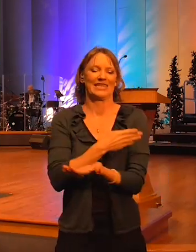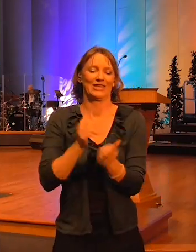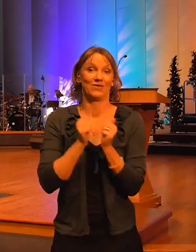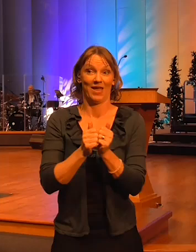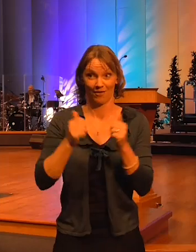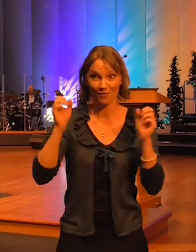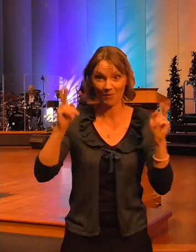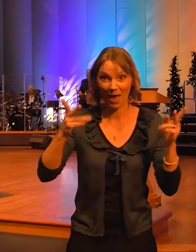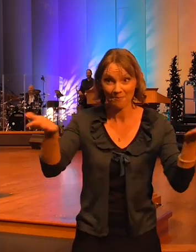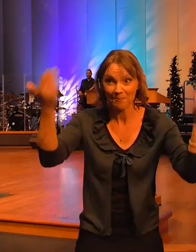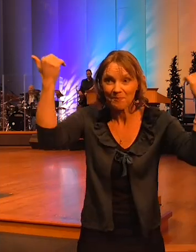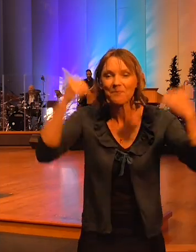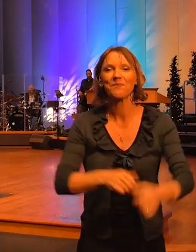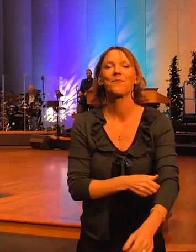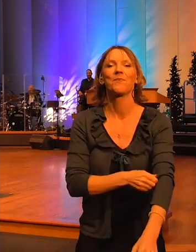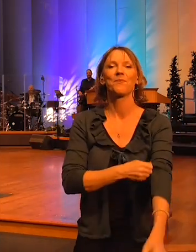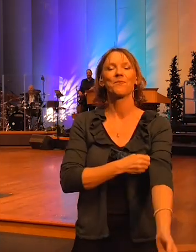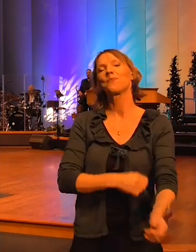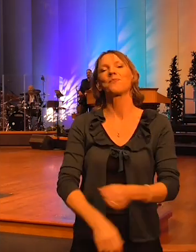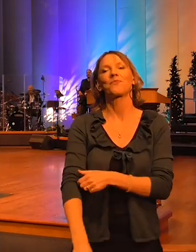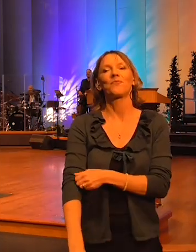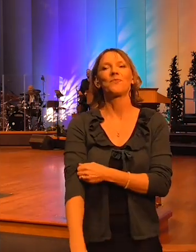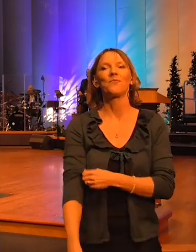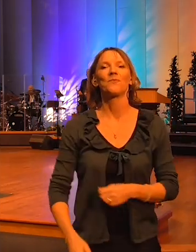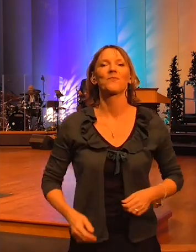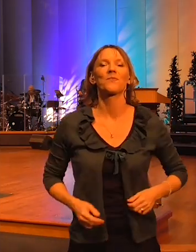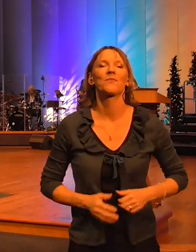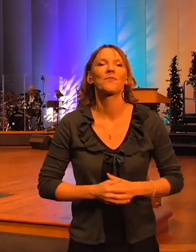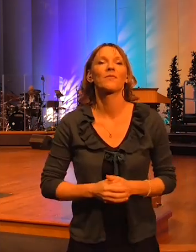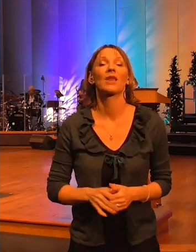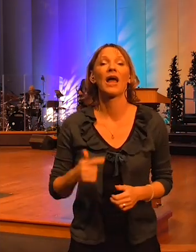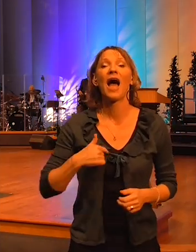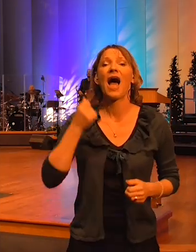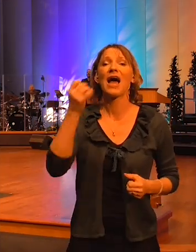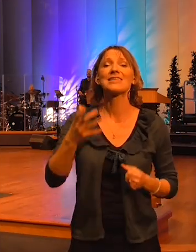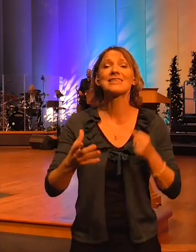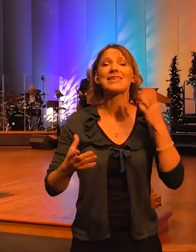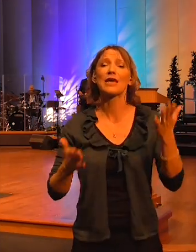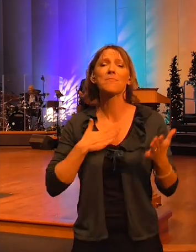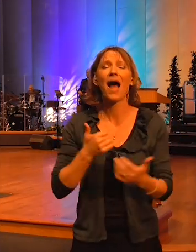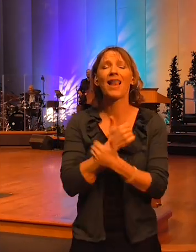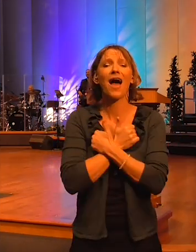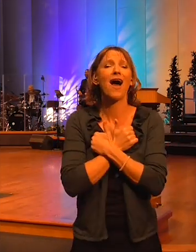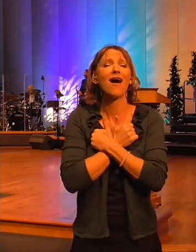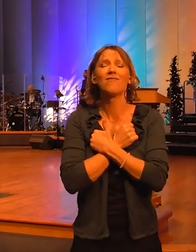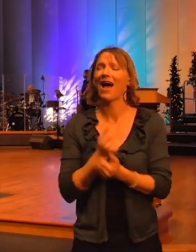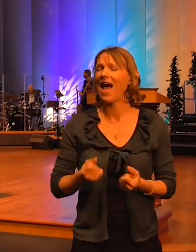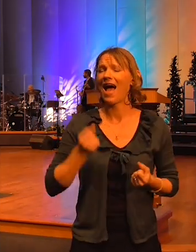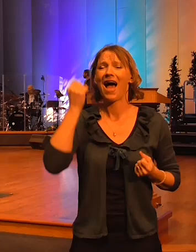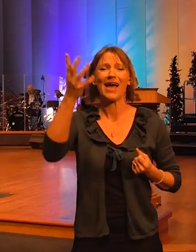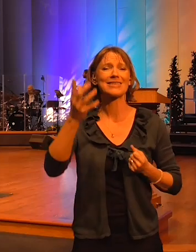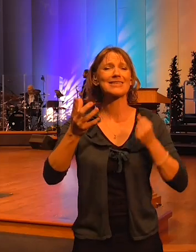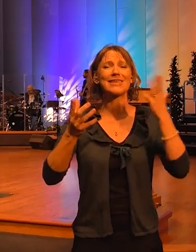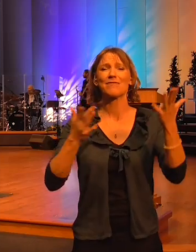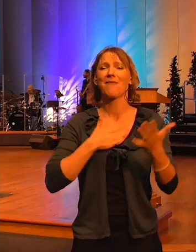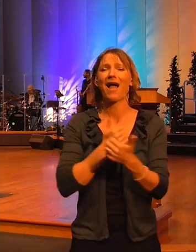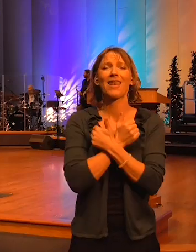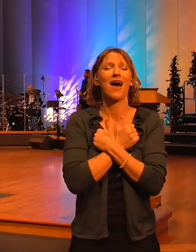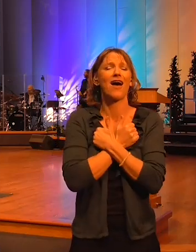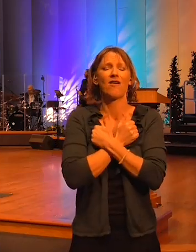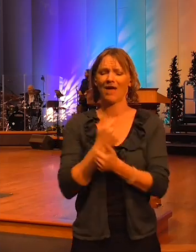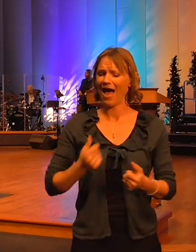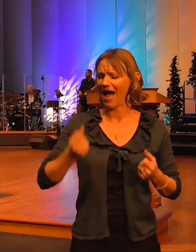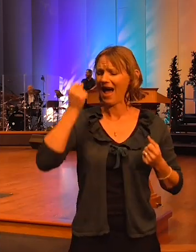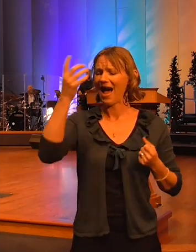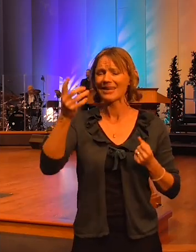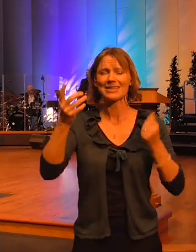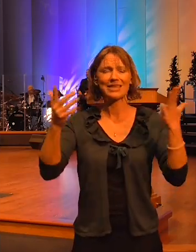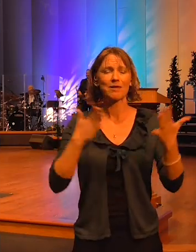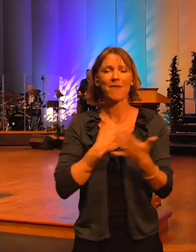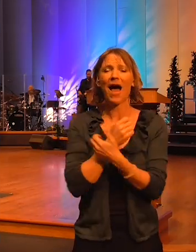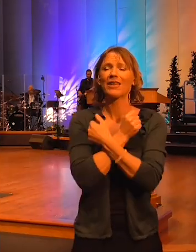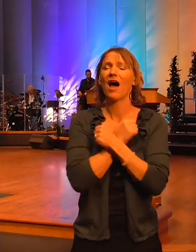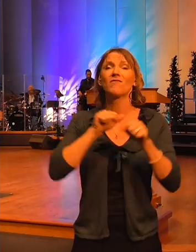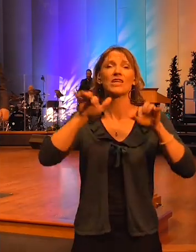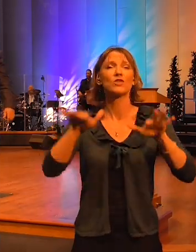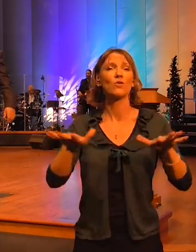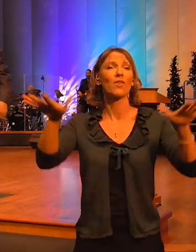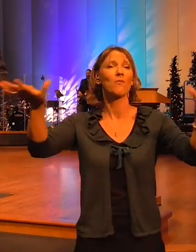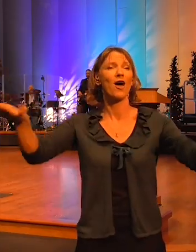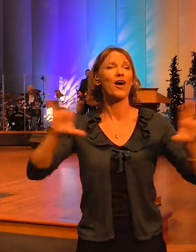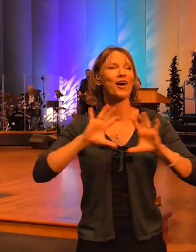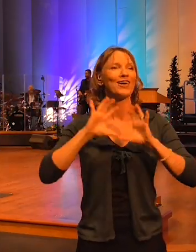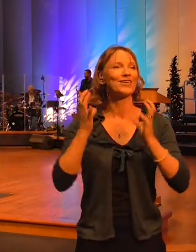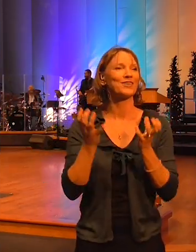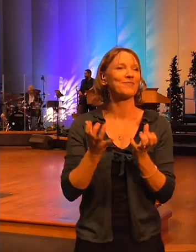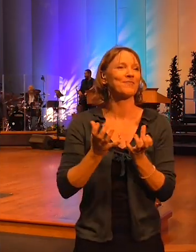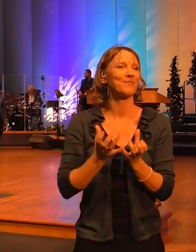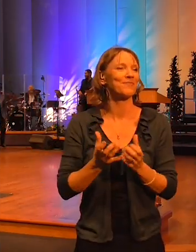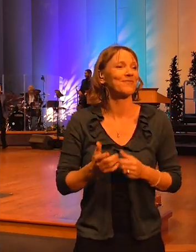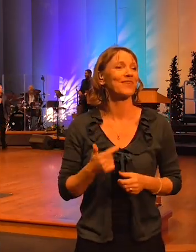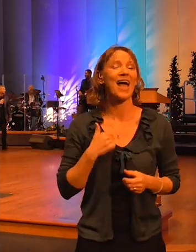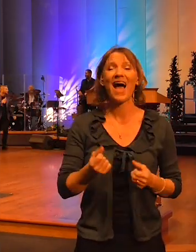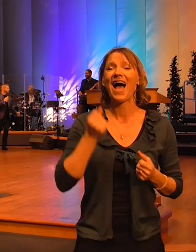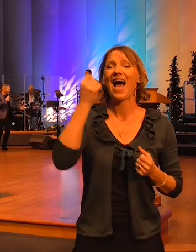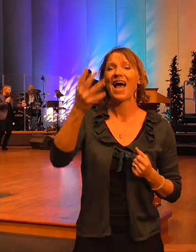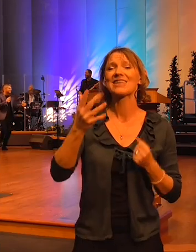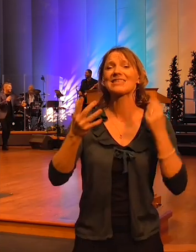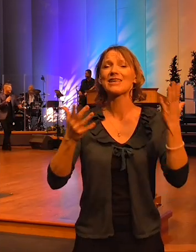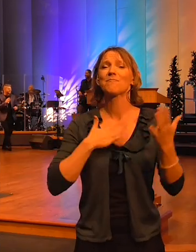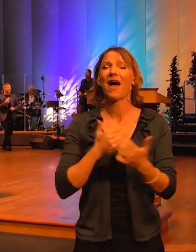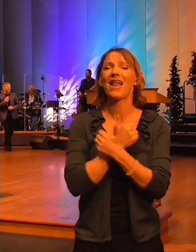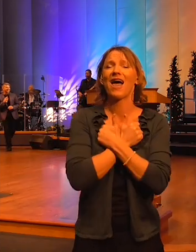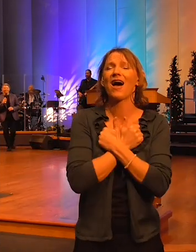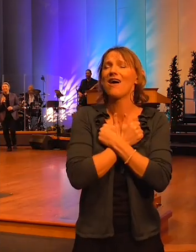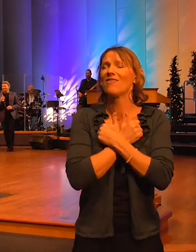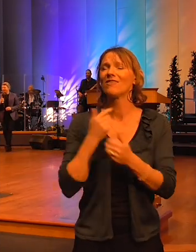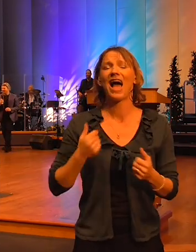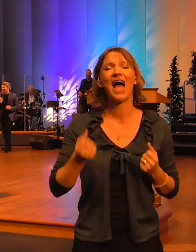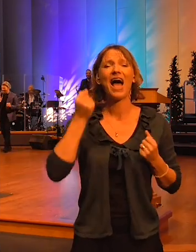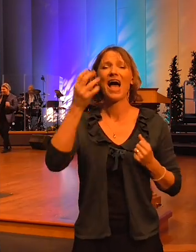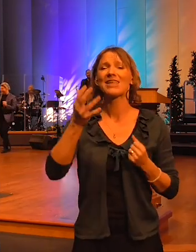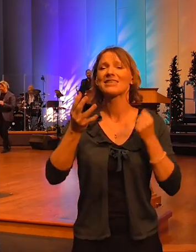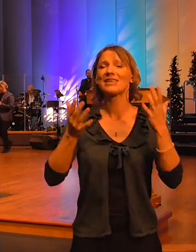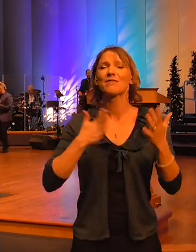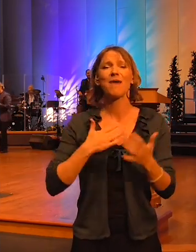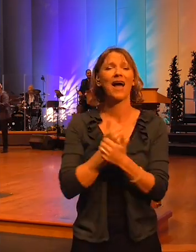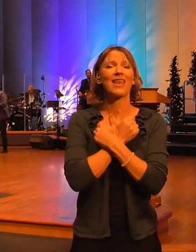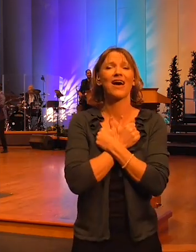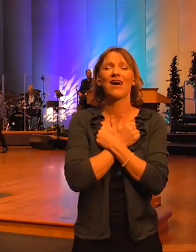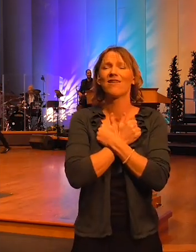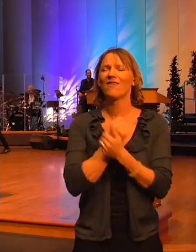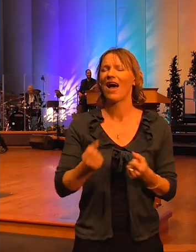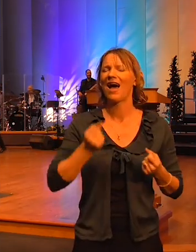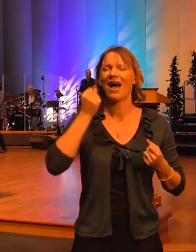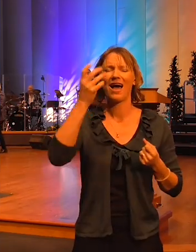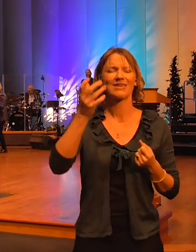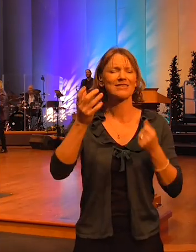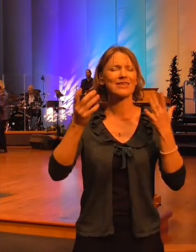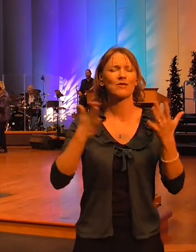bien? Canto mi amor. Canto mi amor Canto mi amor al mundo Canto mi amor Canto mi amor Canto mi